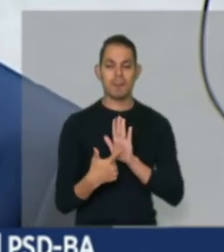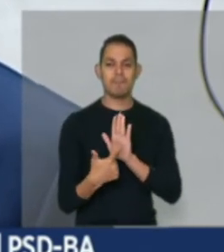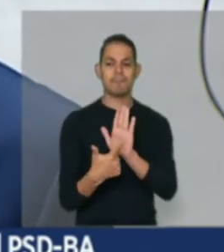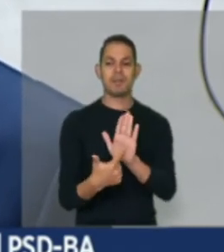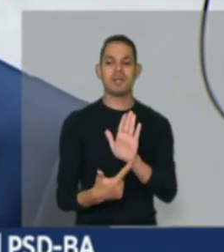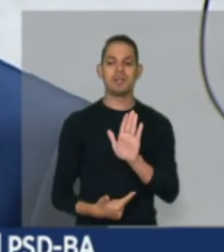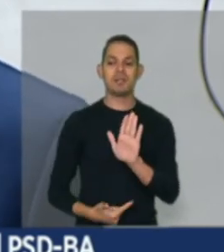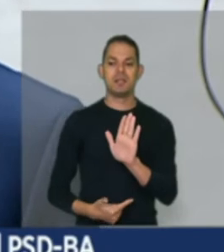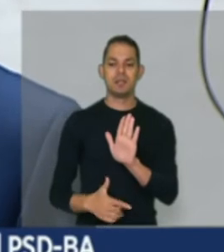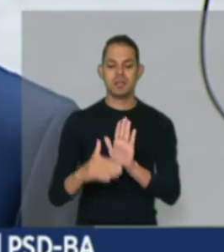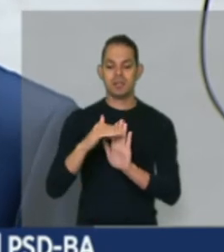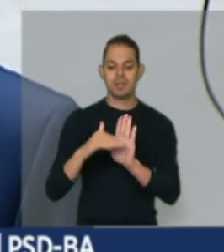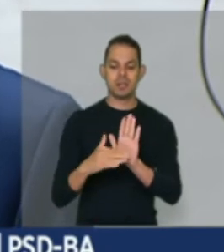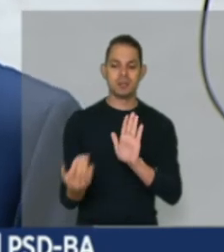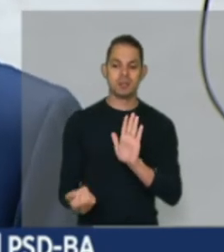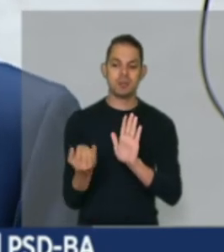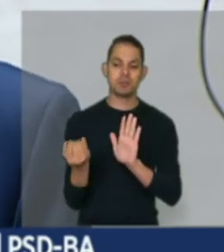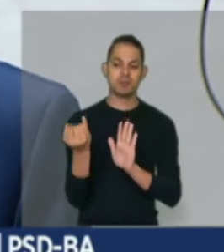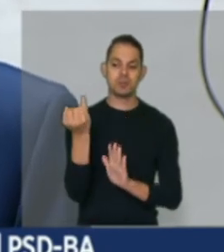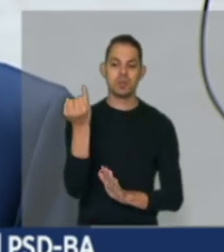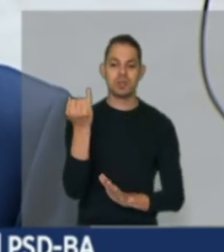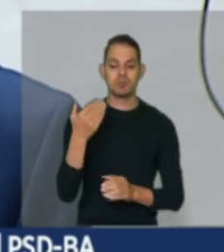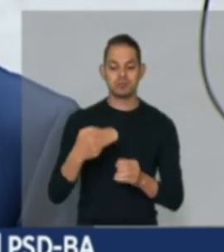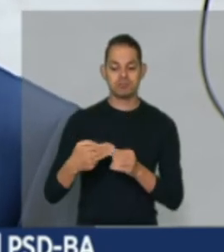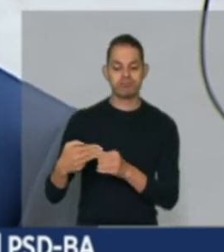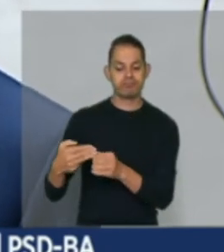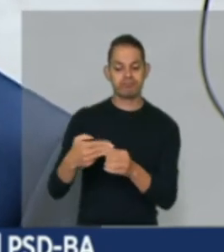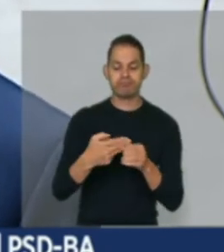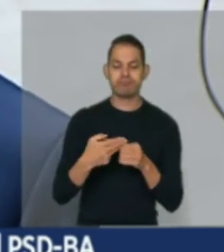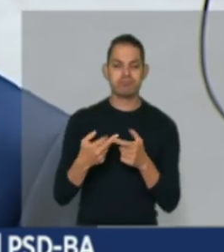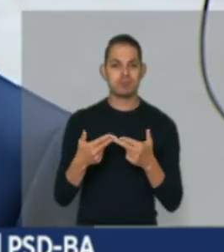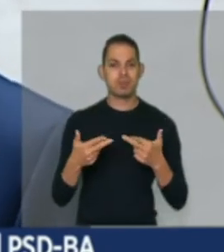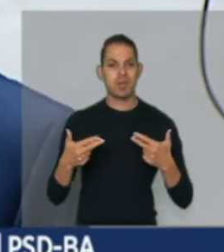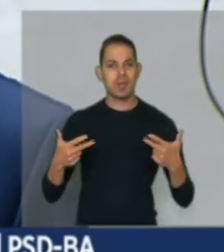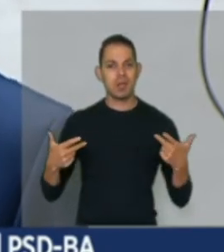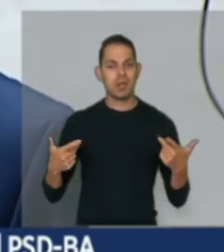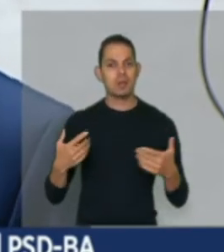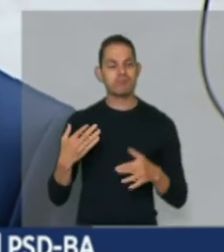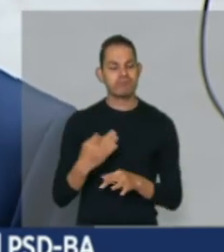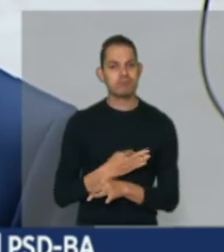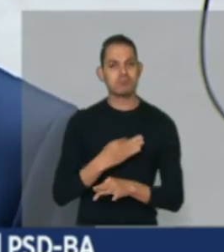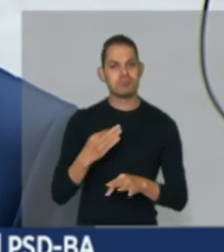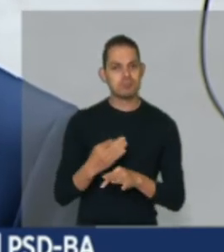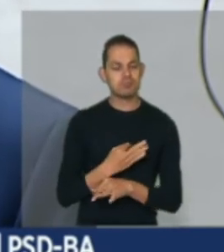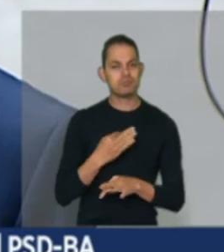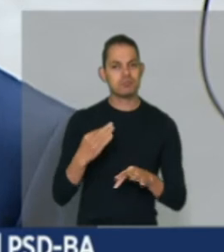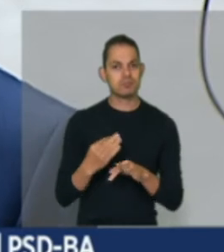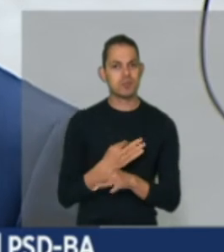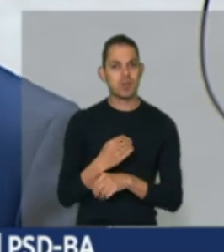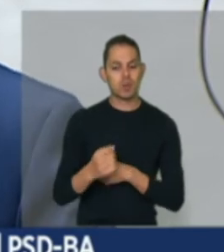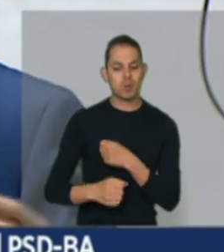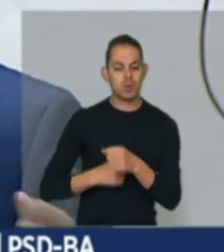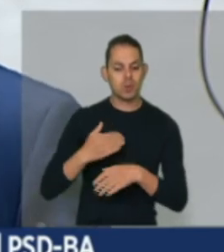APRESENTADA LÁ , É UMA PAUTA IMPORTANTÍSSIMA PARA QUE OS MUNICÍPIOS POSSAM SE SOBREVIVER PARA OS PRÓXIMOS ANOS DIANTE DE BAIXAS ARRECADAÇÕES, DIANTE DESSA